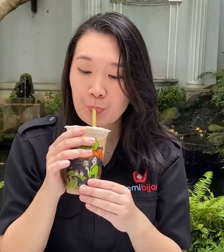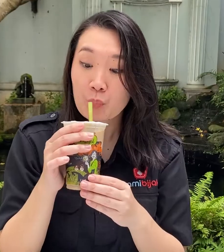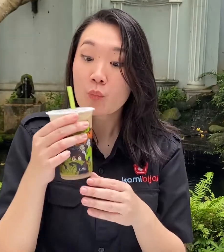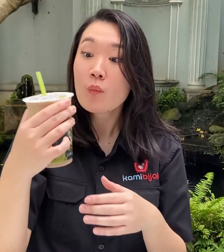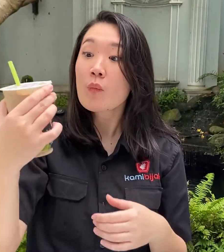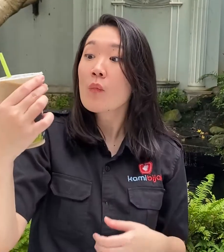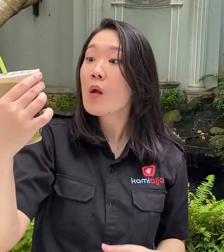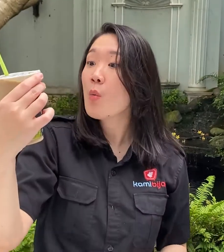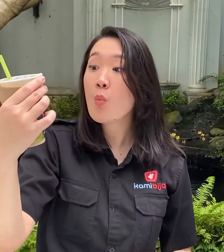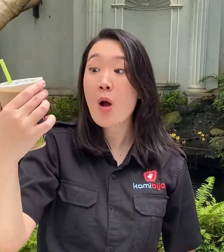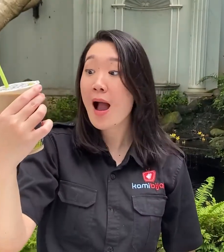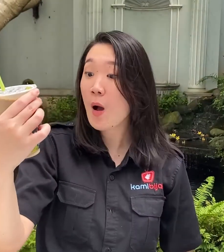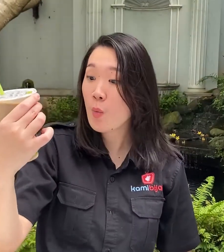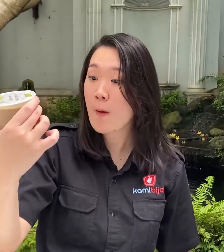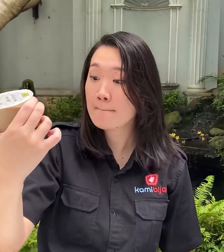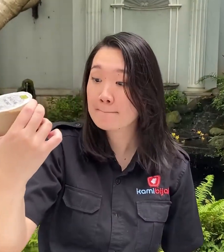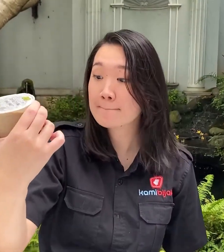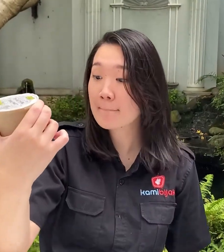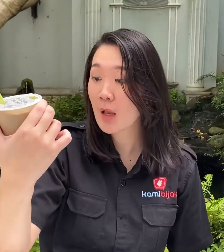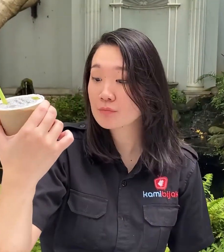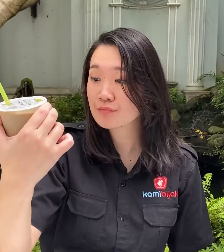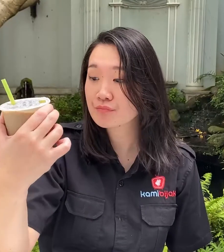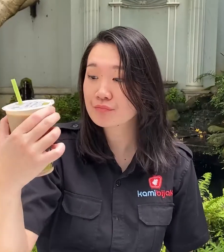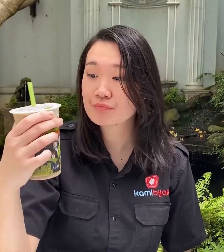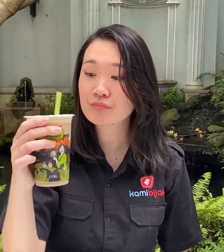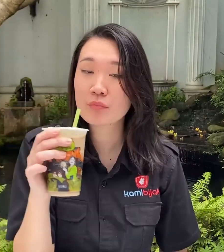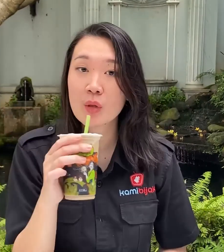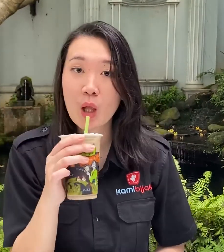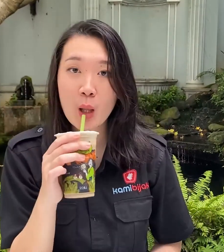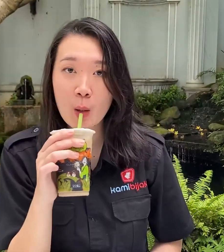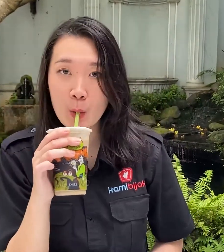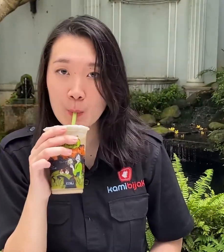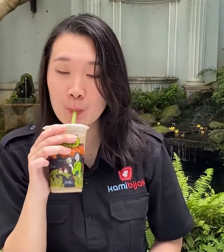HMMMM, wow enak banget!